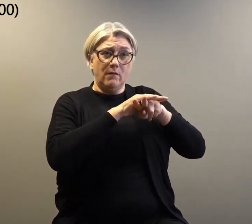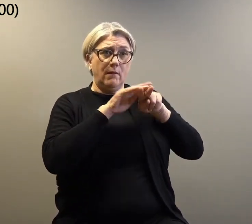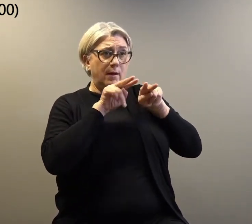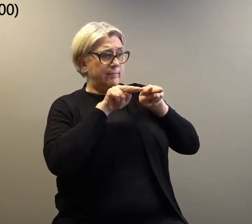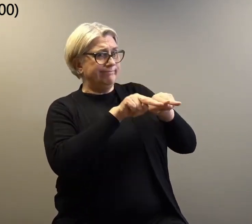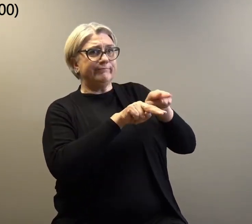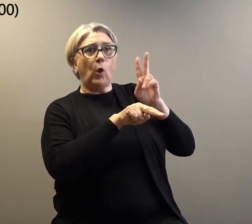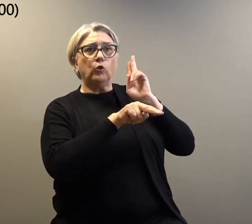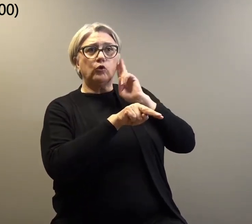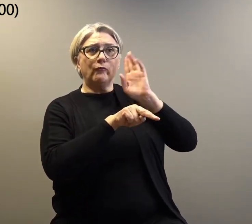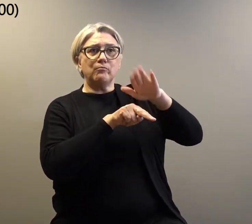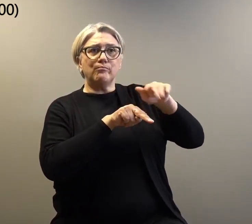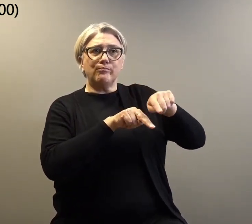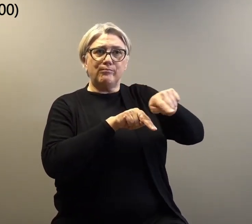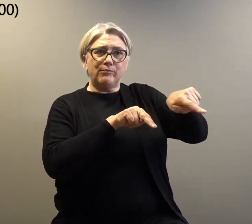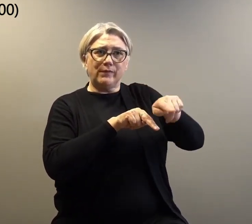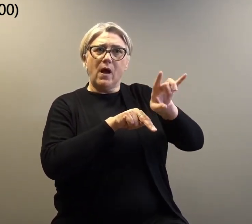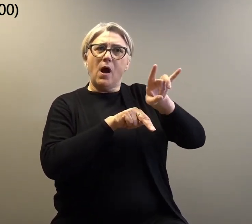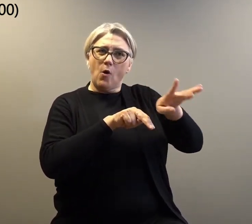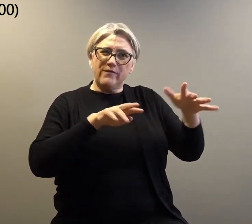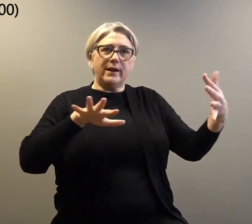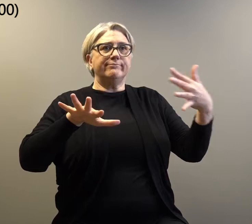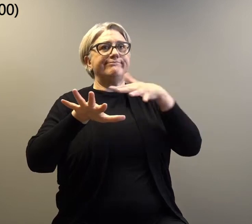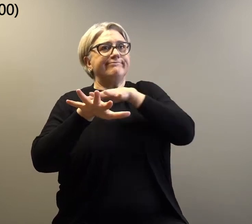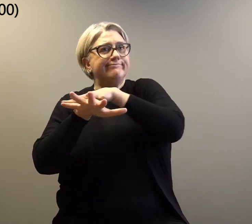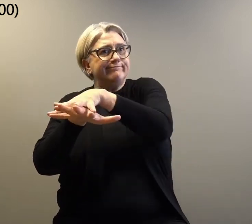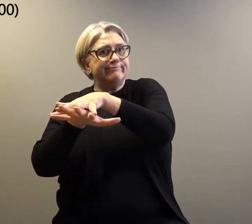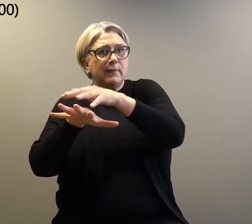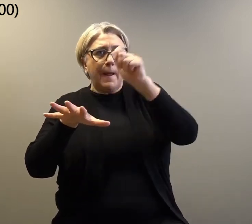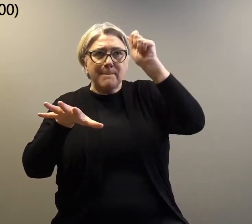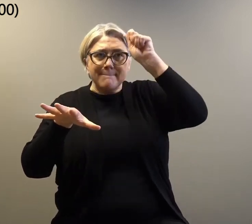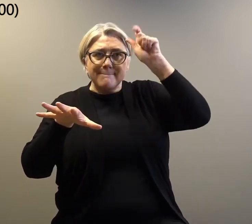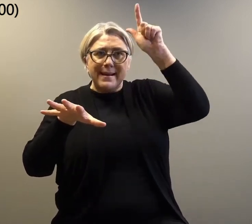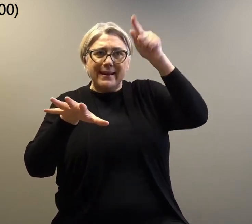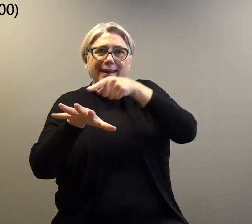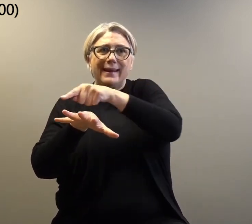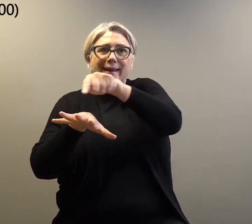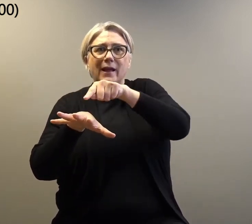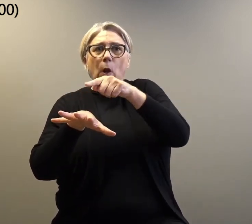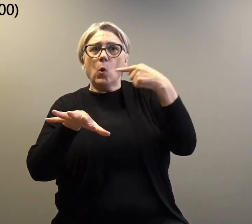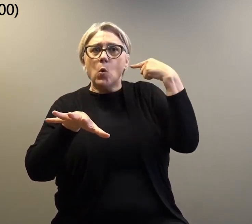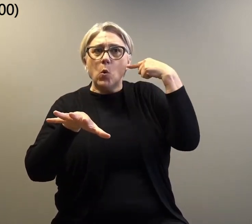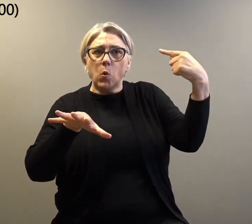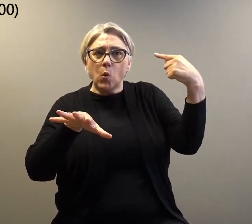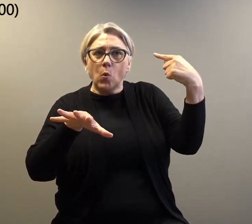að döff börn eigi að aðlagast menningu hinna heyrandi og